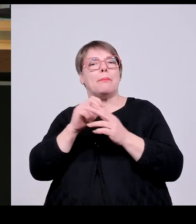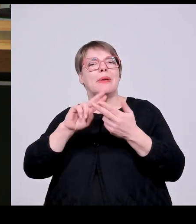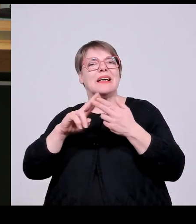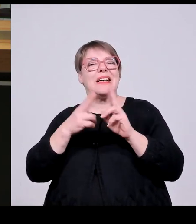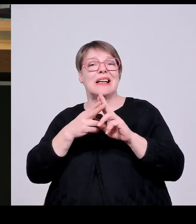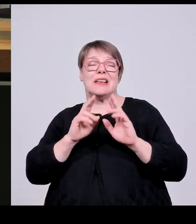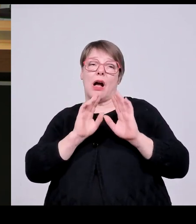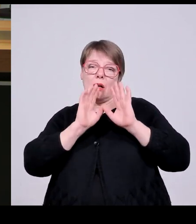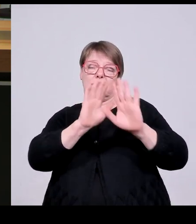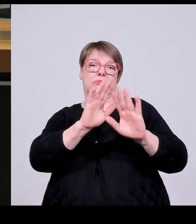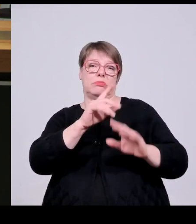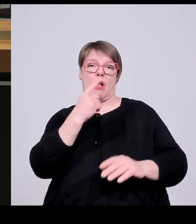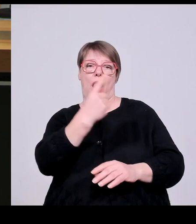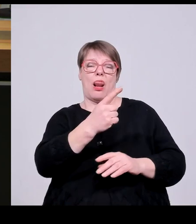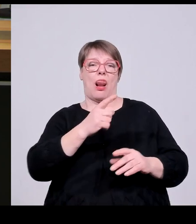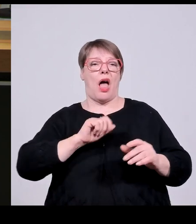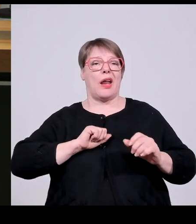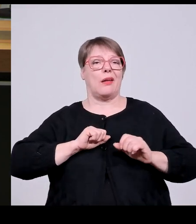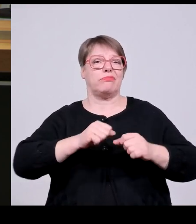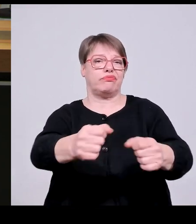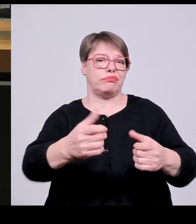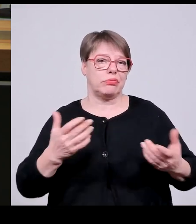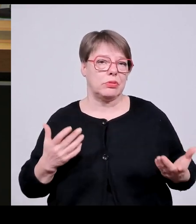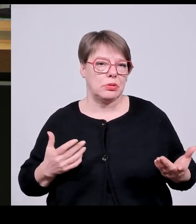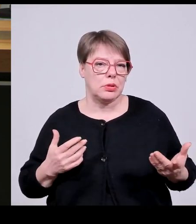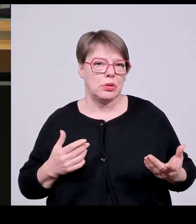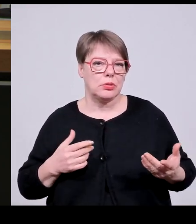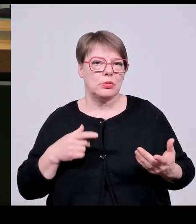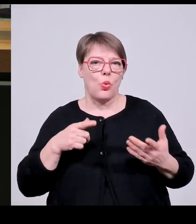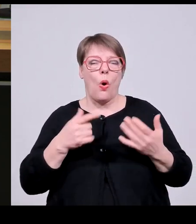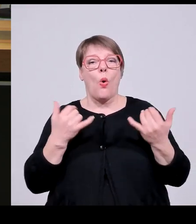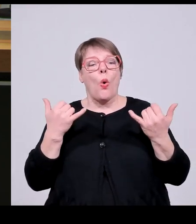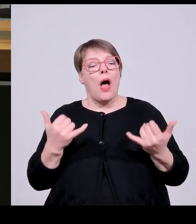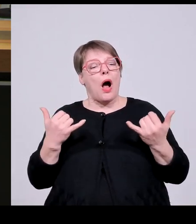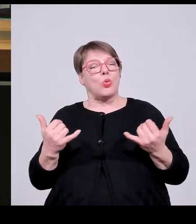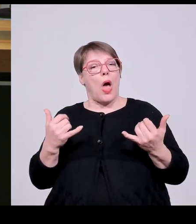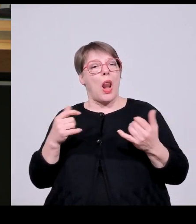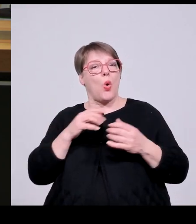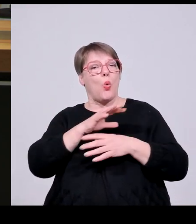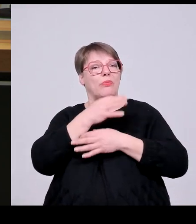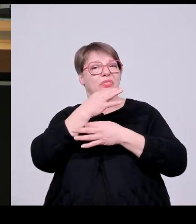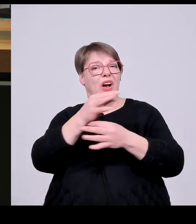Wichtig ist, aber auch meiner Fraktion, Wahlen müssen sich auch in der Folge in den demokratischen Gremien widerspi.